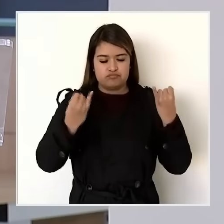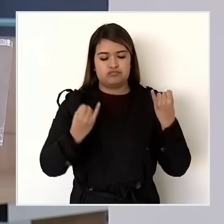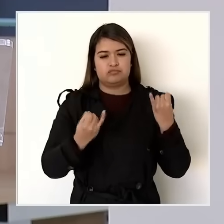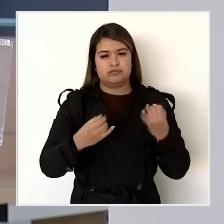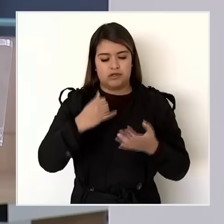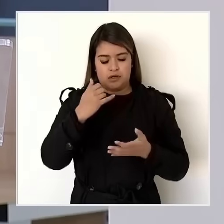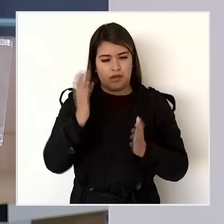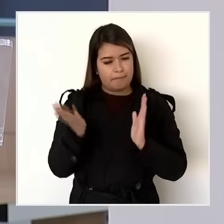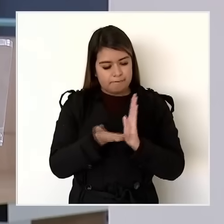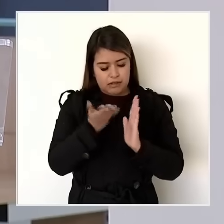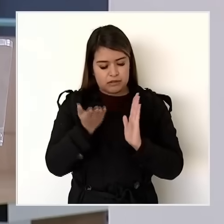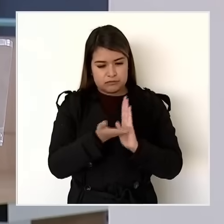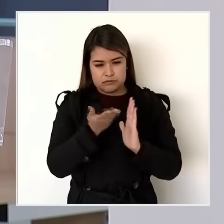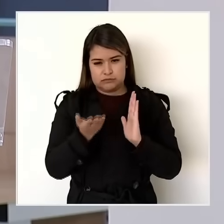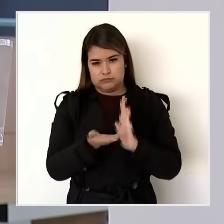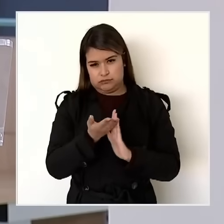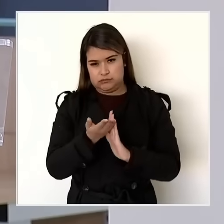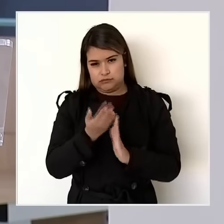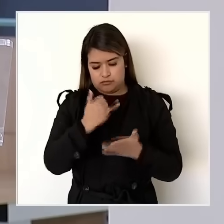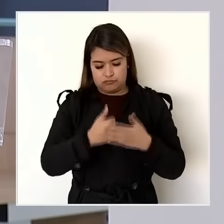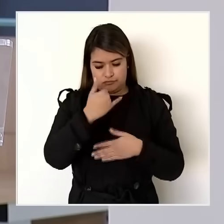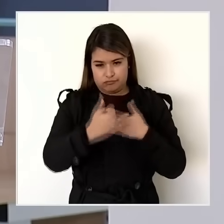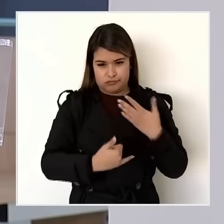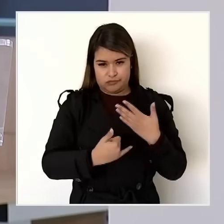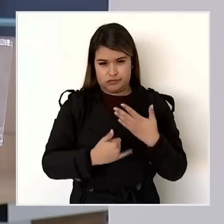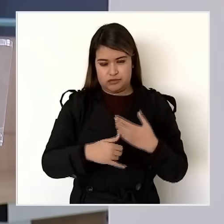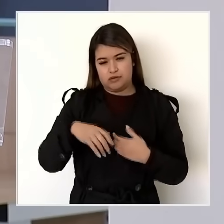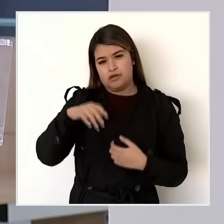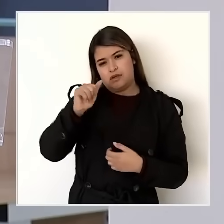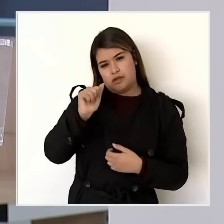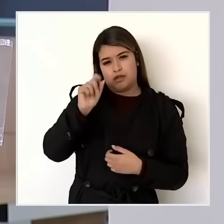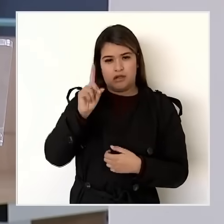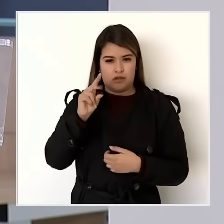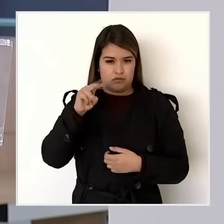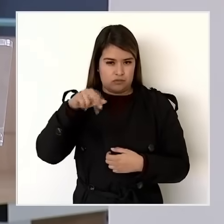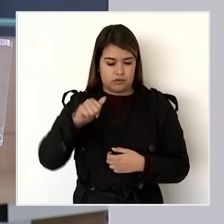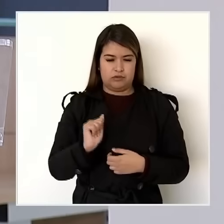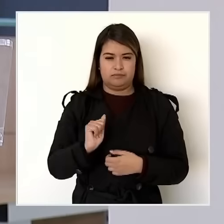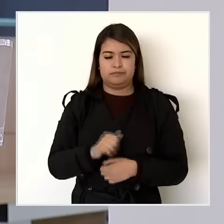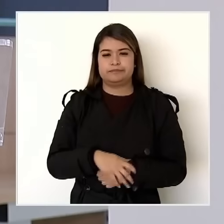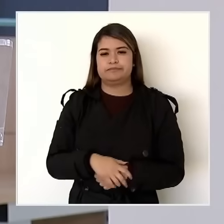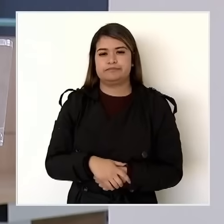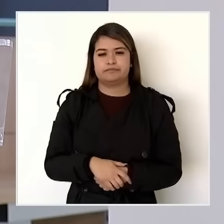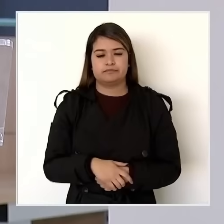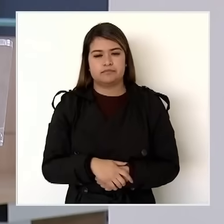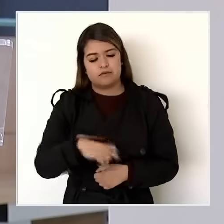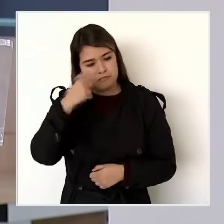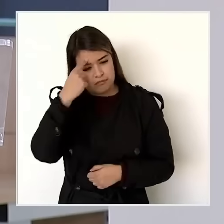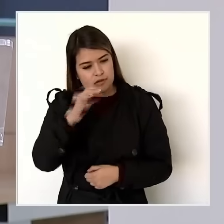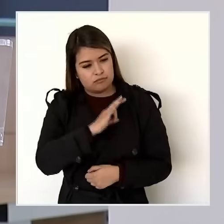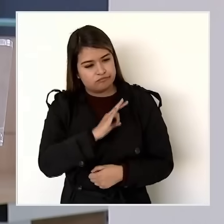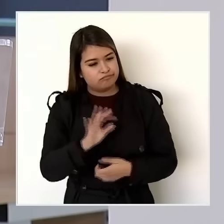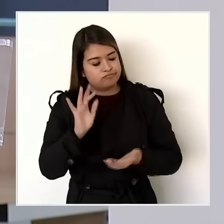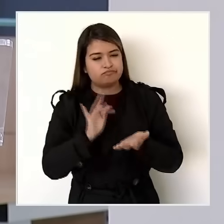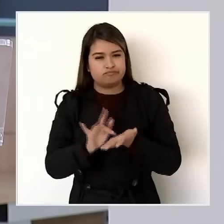la Agencia Nacional de Aduanas. Aduanas antes dependía del SAT hasta que se constituyó como